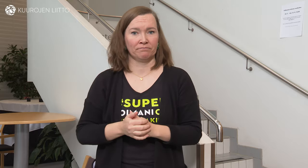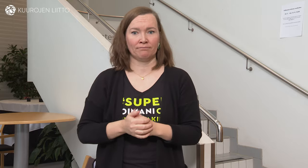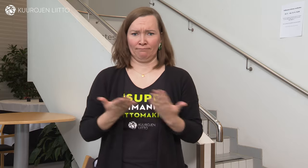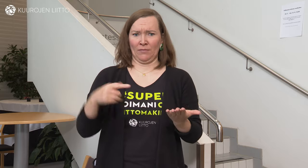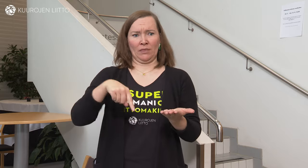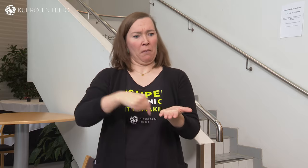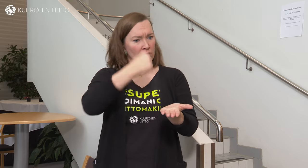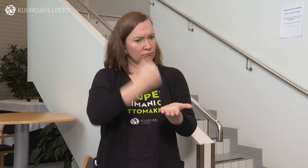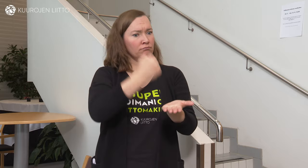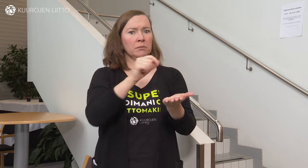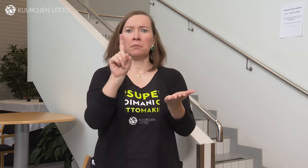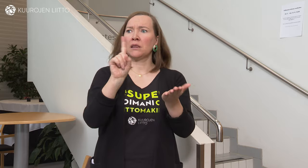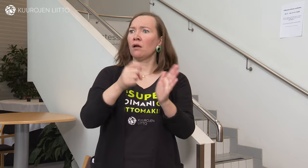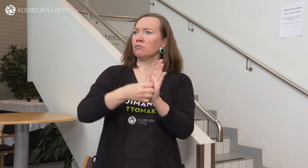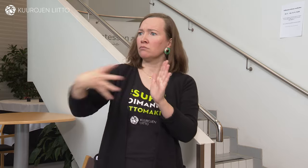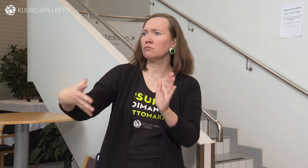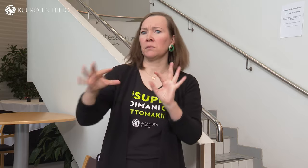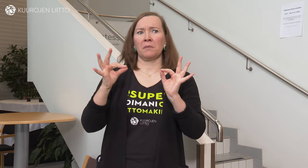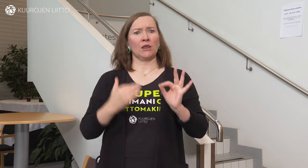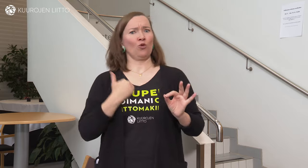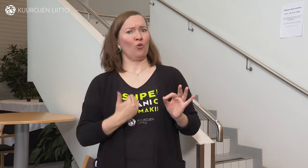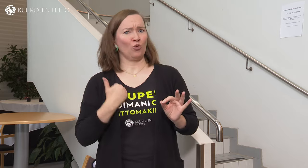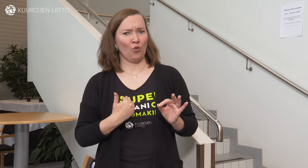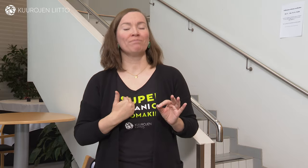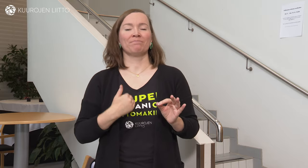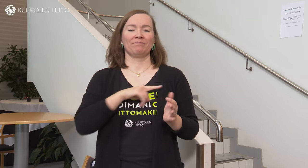Millaisia seurauksia tällä päätöksellä on ja miltä tämä tuntuu?